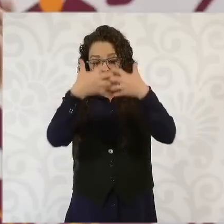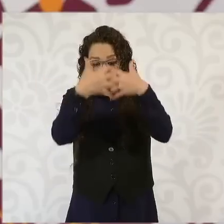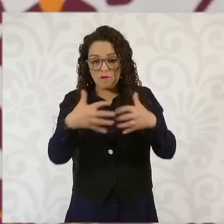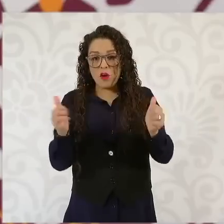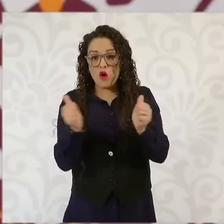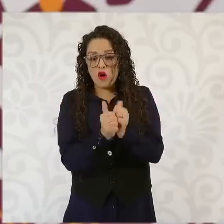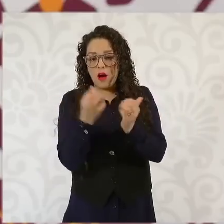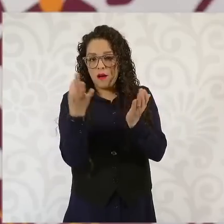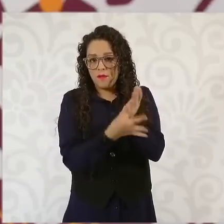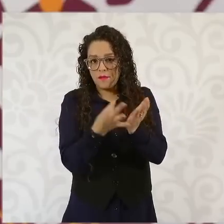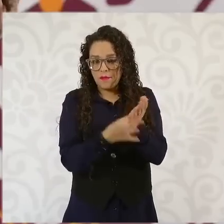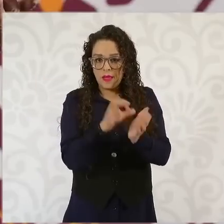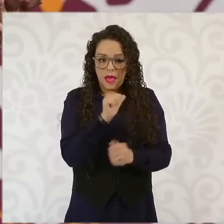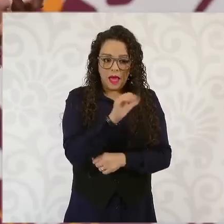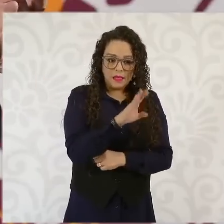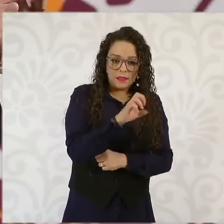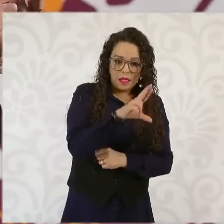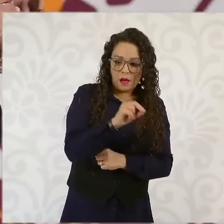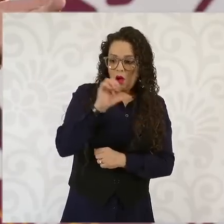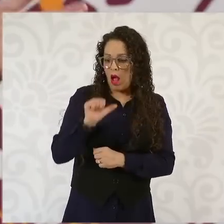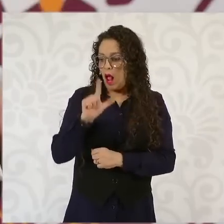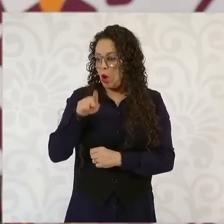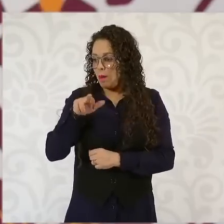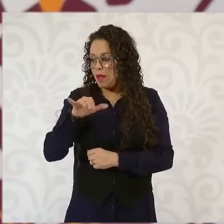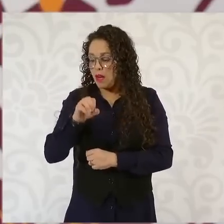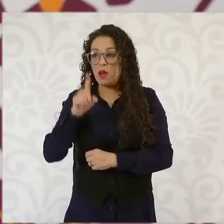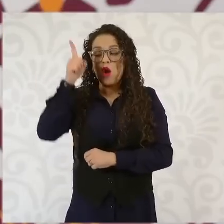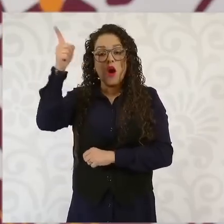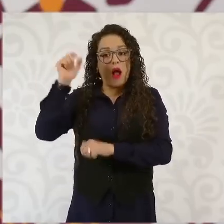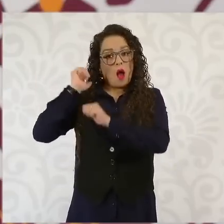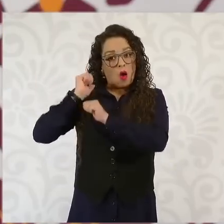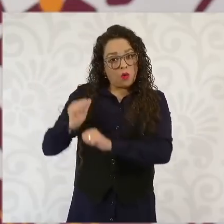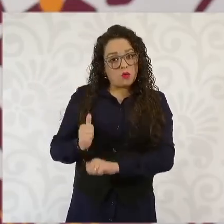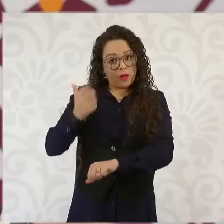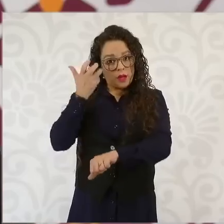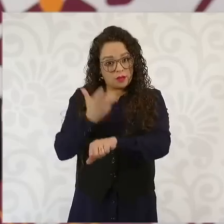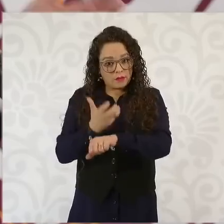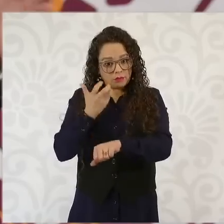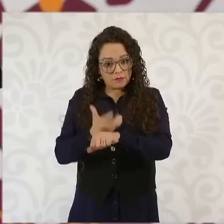según explican las propias autoridades de Estados Unidos para reducir el déficit y con ello tener